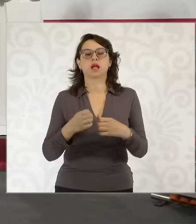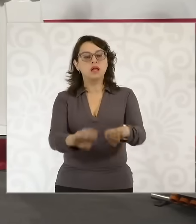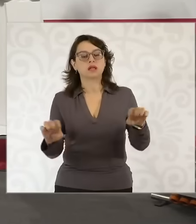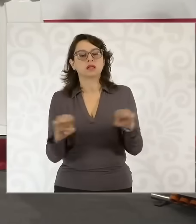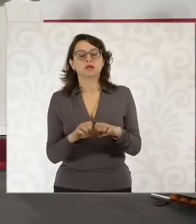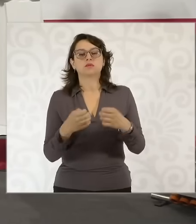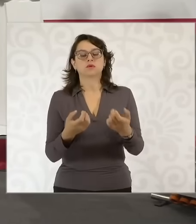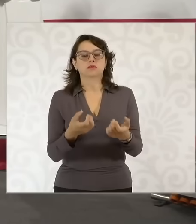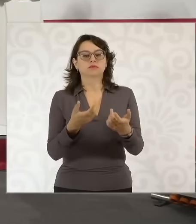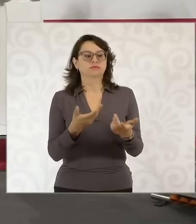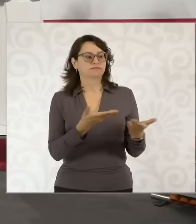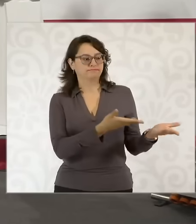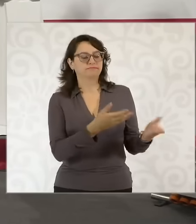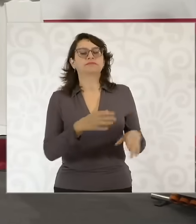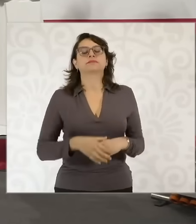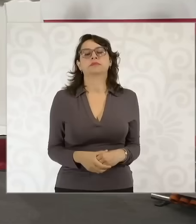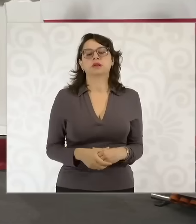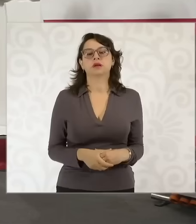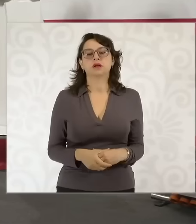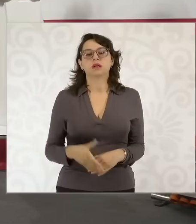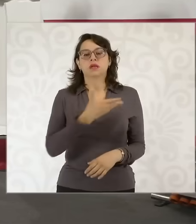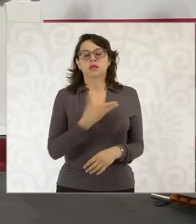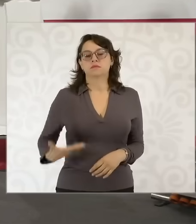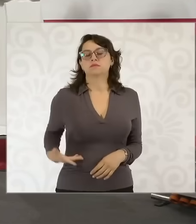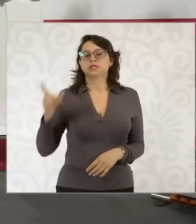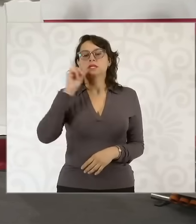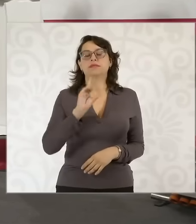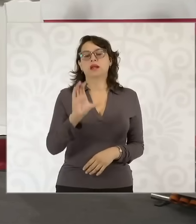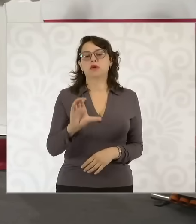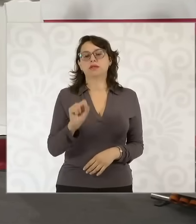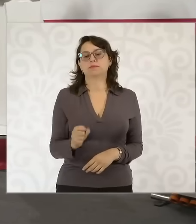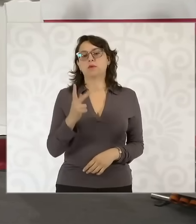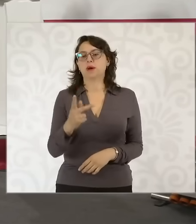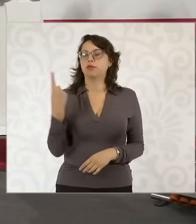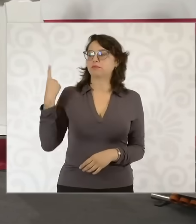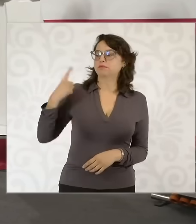eh, por instrucciones de la presidenta Claudia Shemampardo, aprovecharé este espacio para